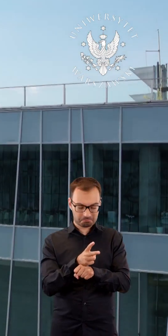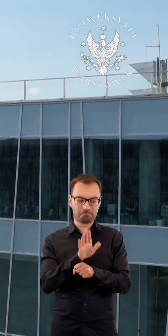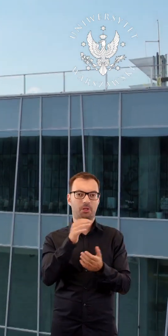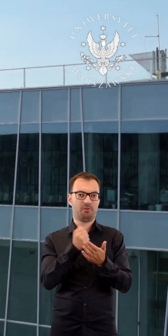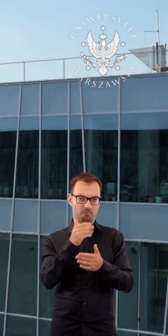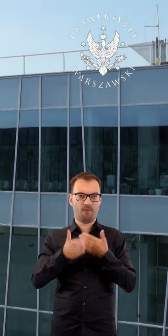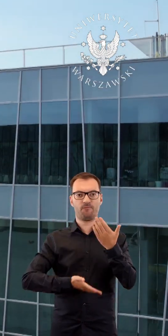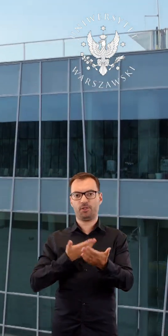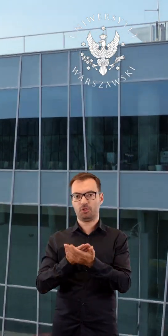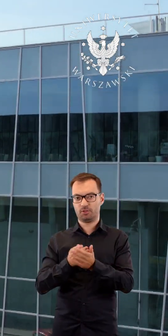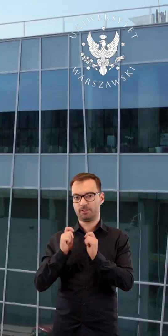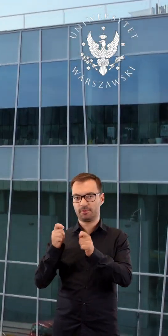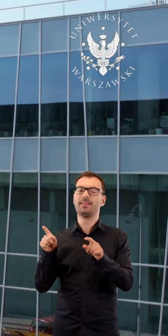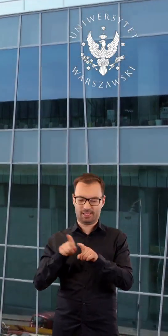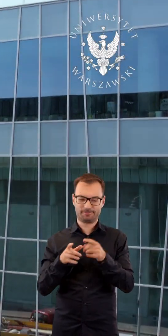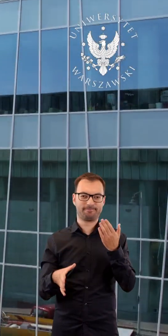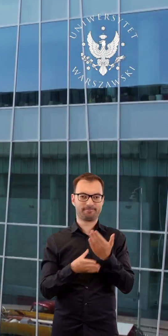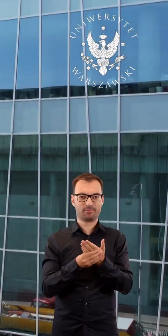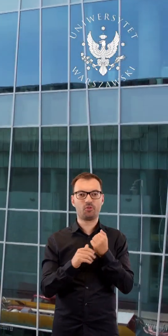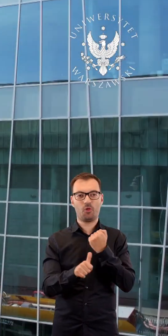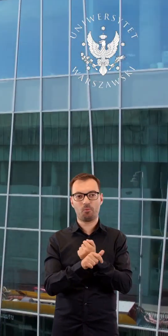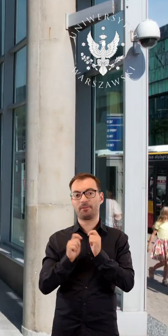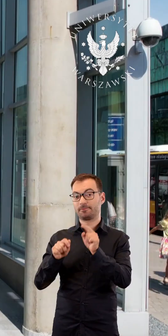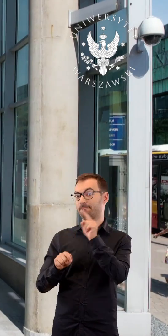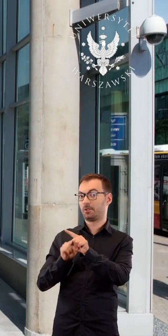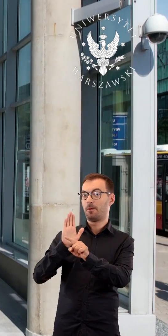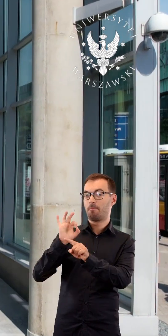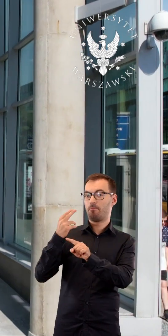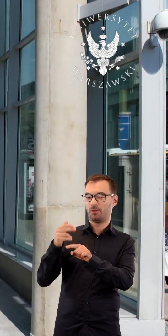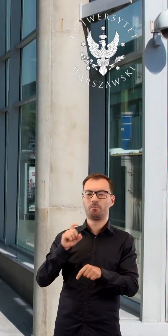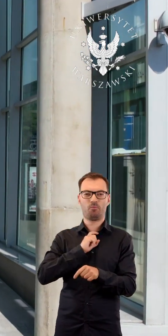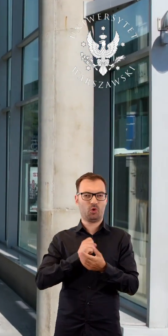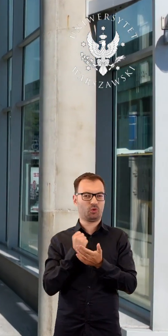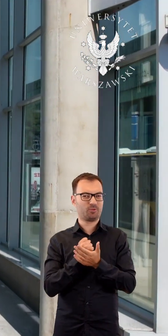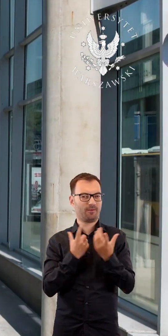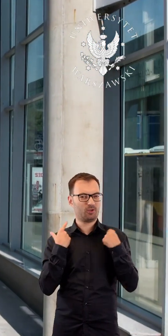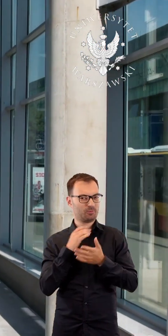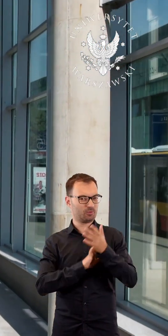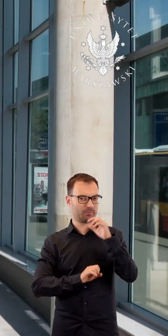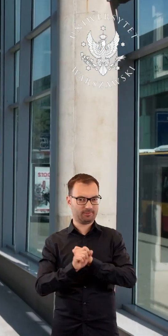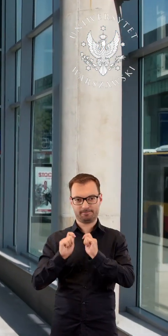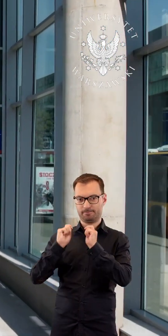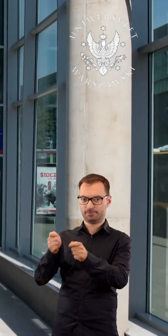mogą złożyć wniosek oraz oczywiście niezbędną dokumentację do BON, czyli Biura ds. Osób z Niepełnosprawnościami.